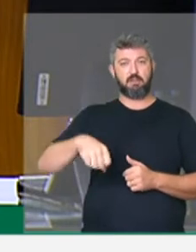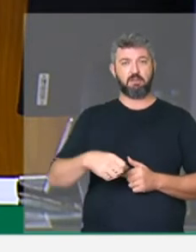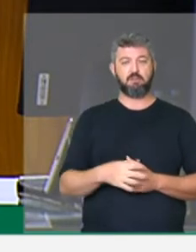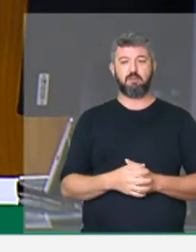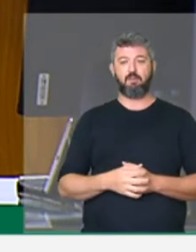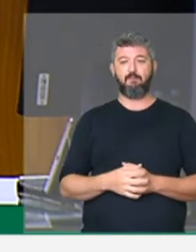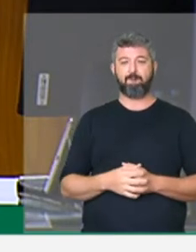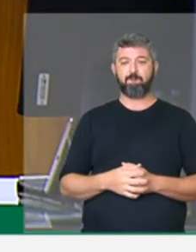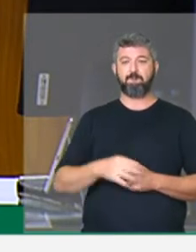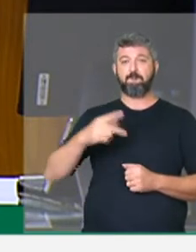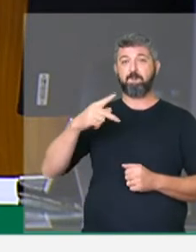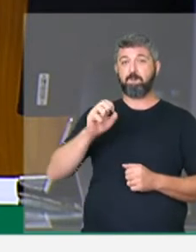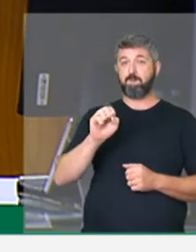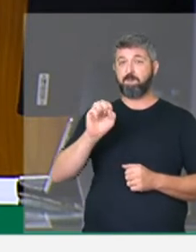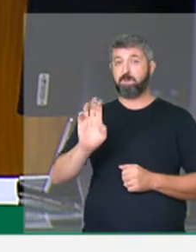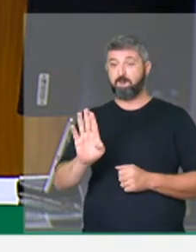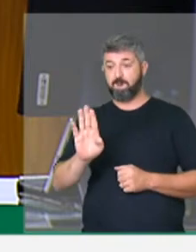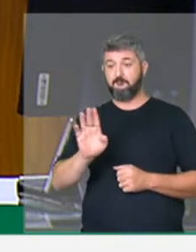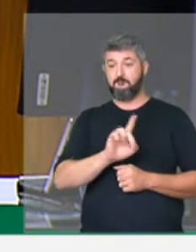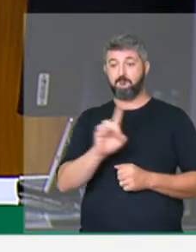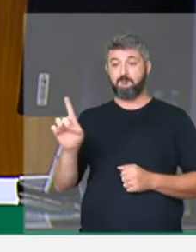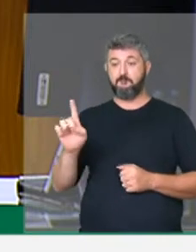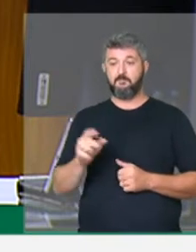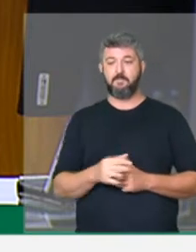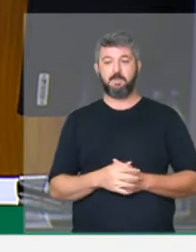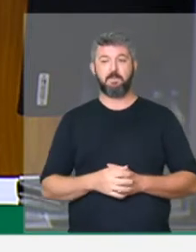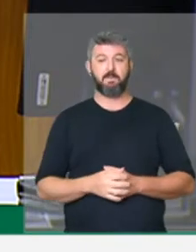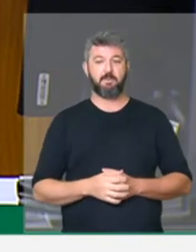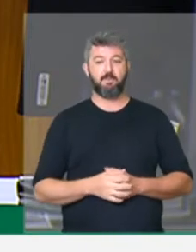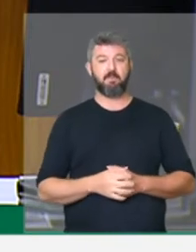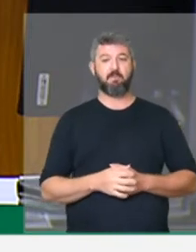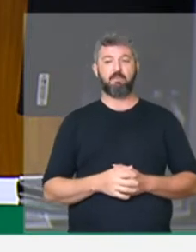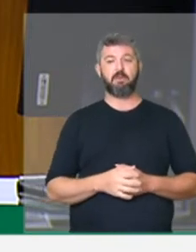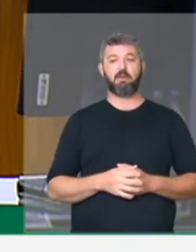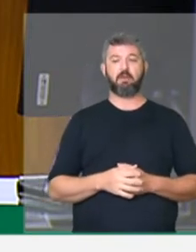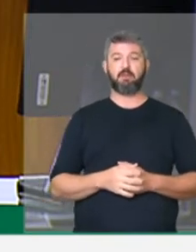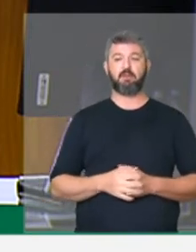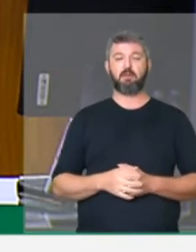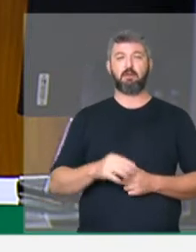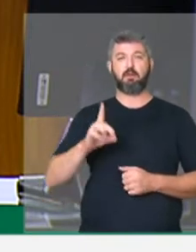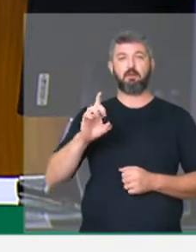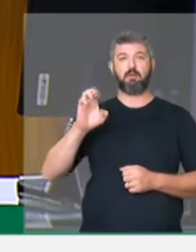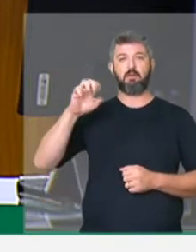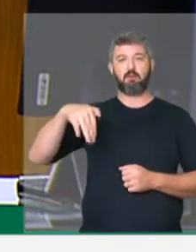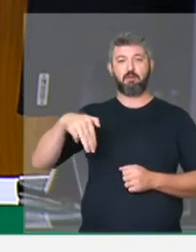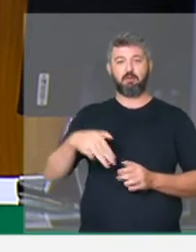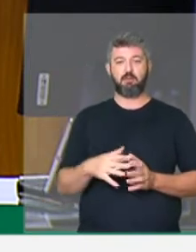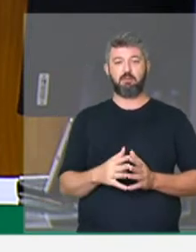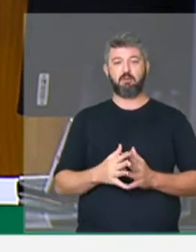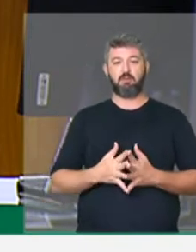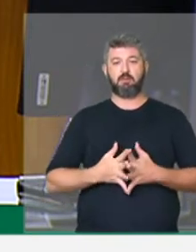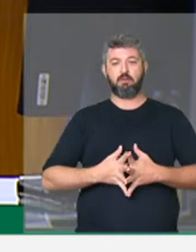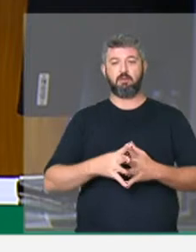NÃO, PDT? -- [DEPUTADO]: PDT, DEPUTADO POMPEO? -- [DEPUTADO]: PRESIDENTE, DEIXA EU REITERAR AQUI, PRESIDENTE, ALGO QUE